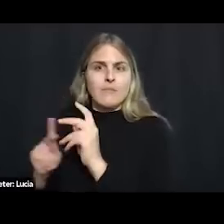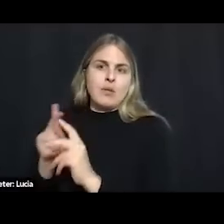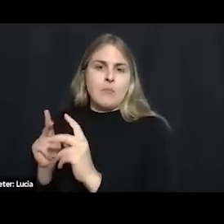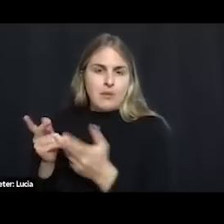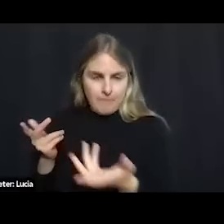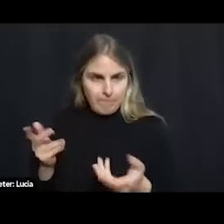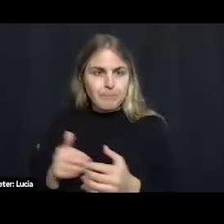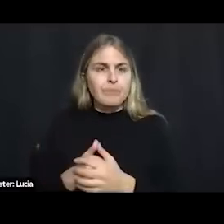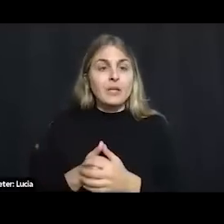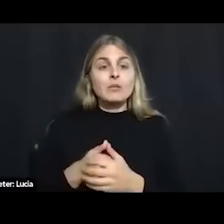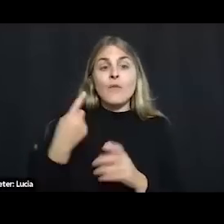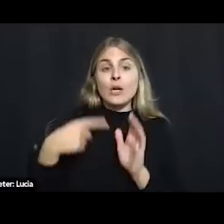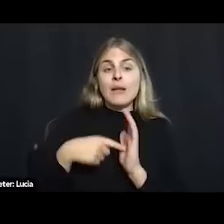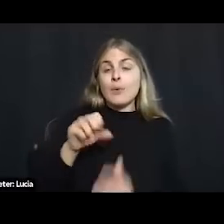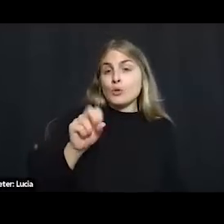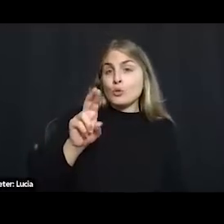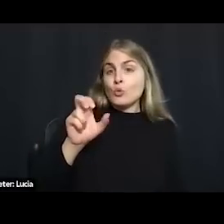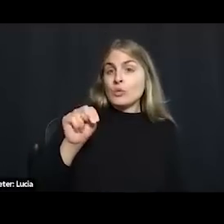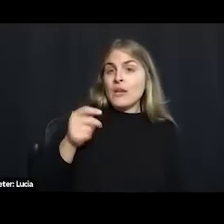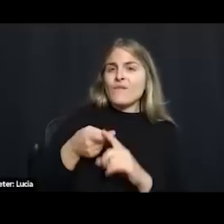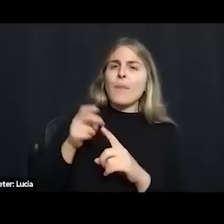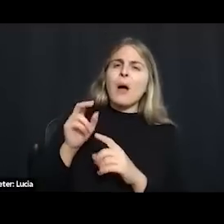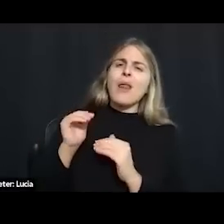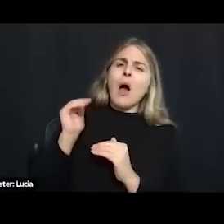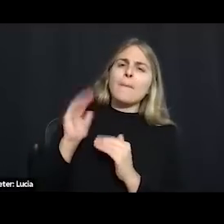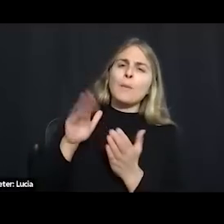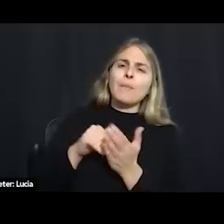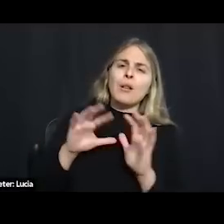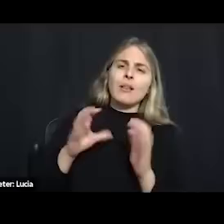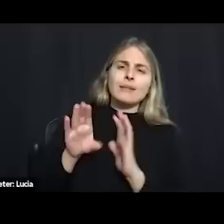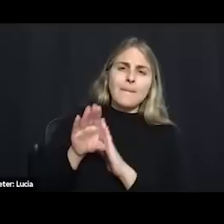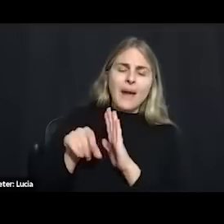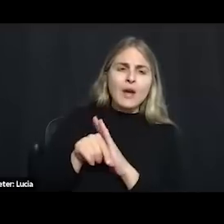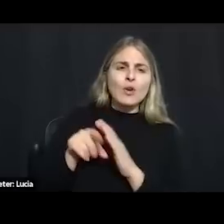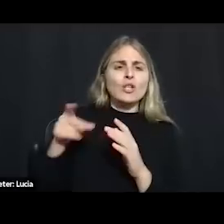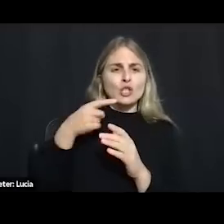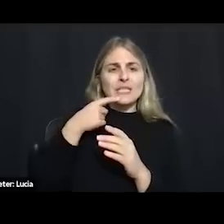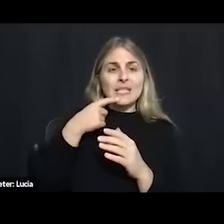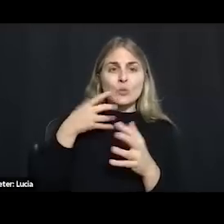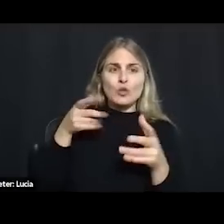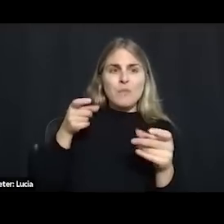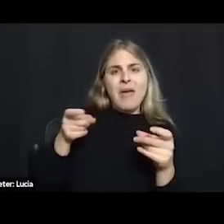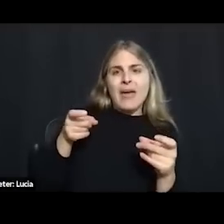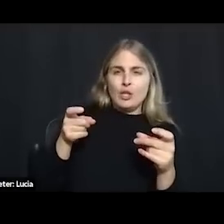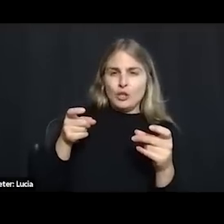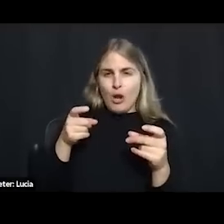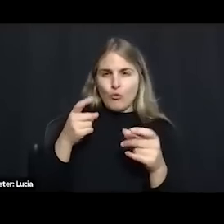Susan, que venía de un entorno de clase media alta, describió manejar una identidad social valiosa cuando eligió no asociarse demasiado